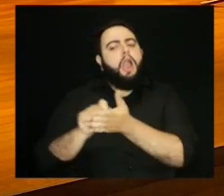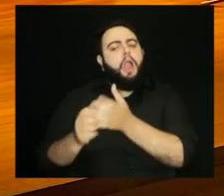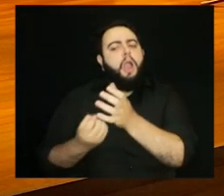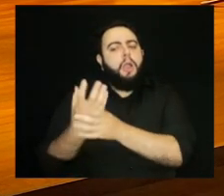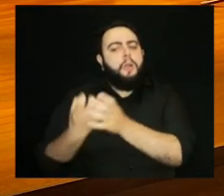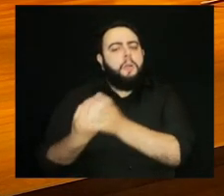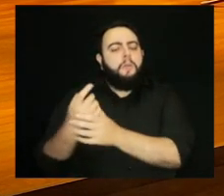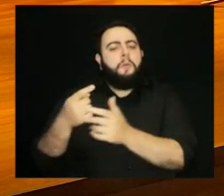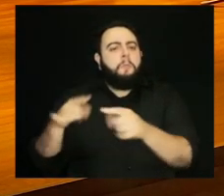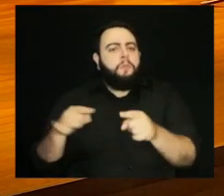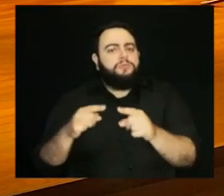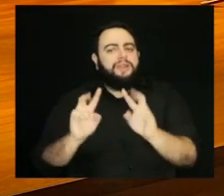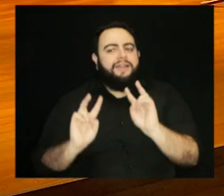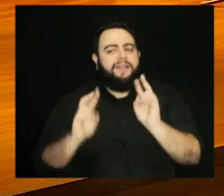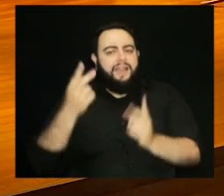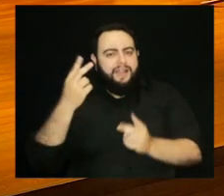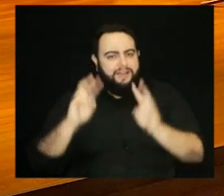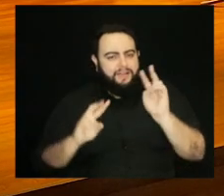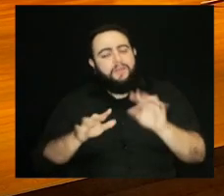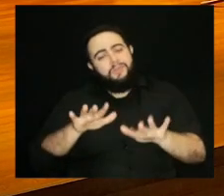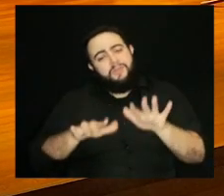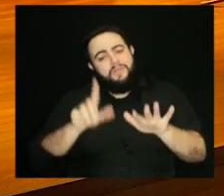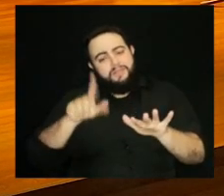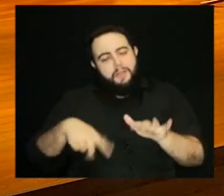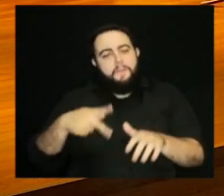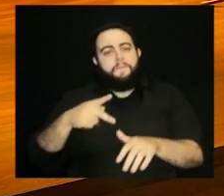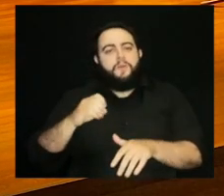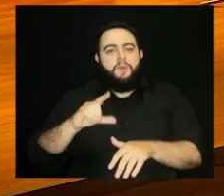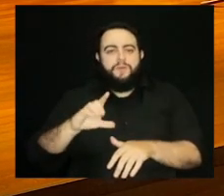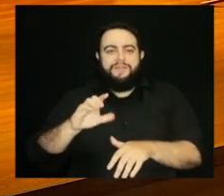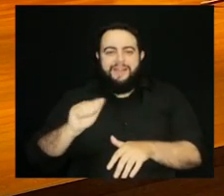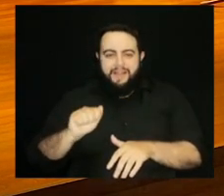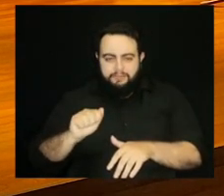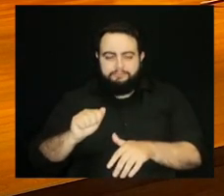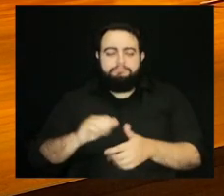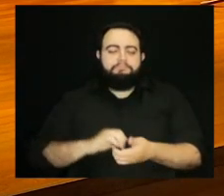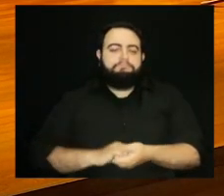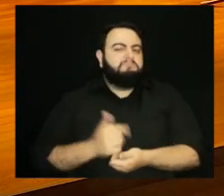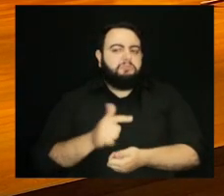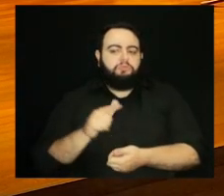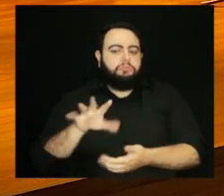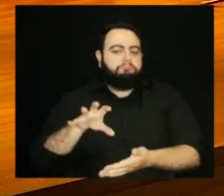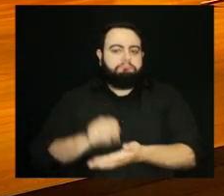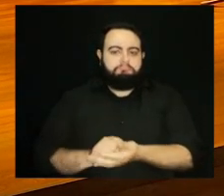carnaval, que provavelmente eram Polcas. Não se tinha nenhum registro dele, mas daí dois